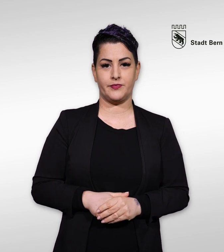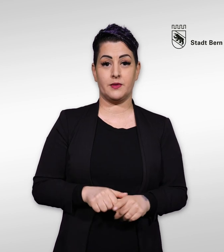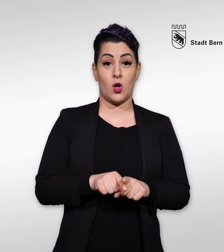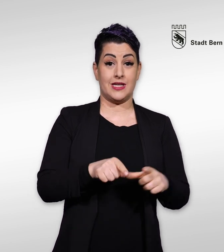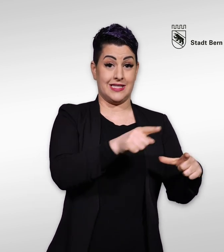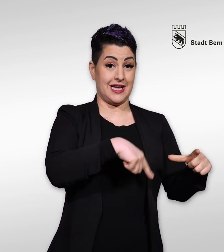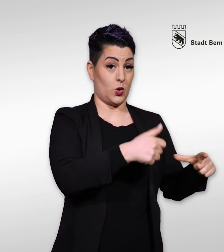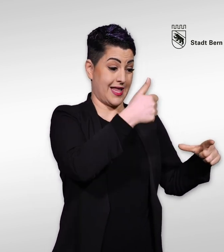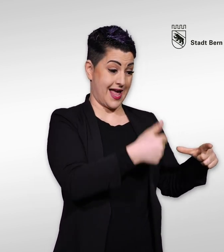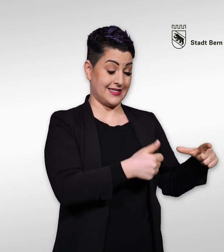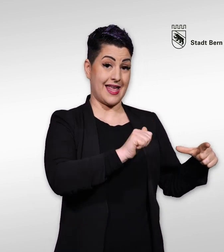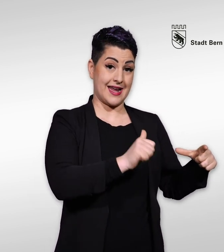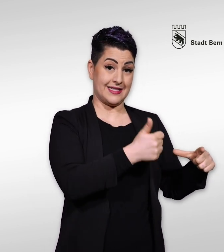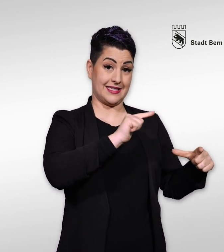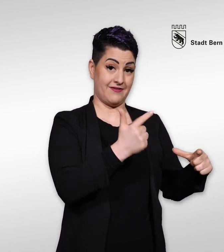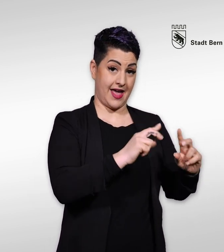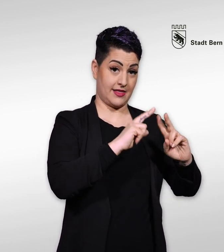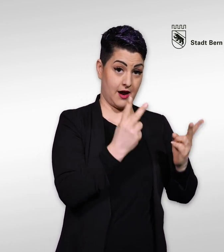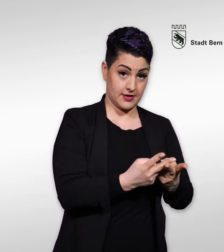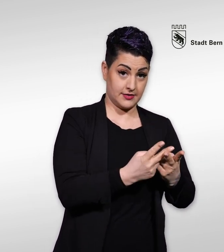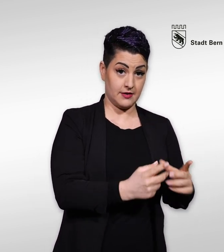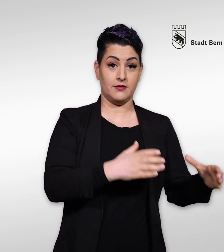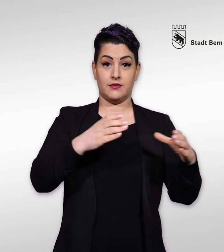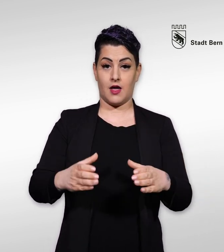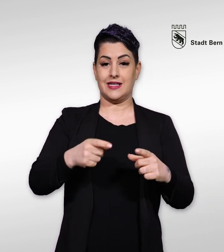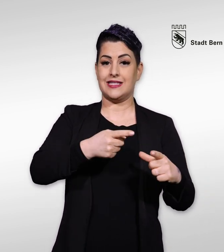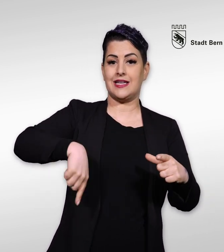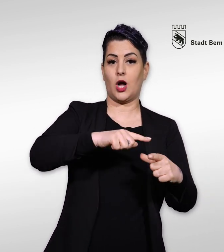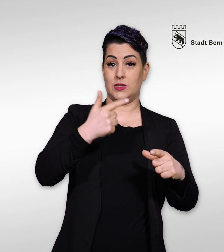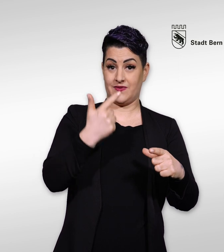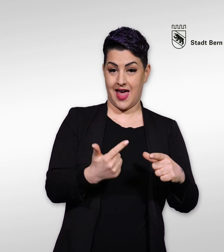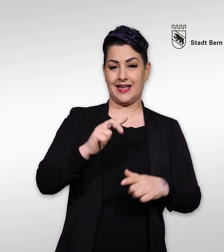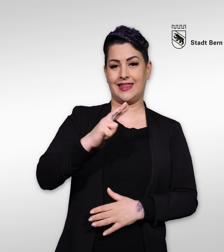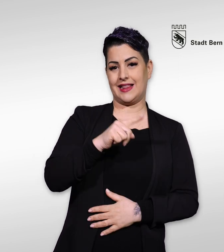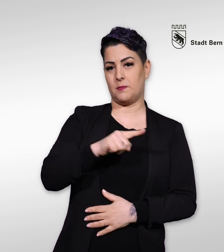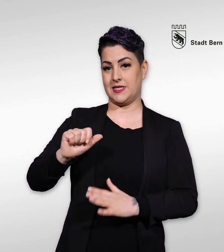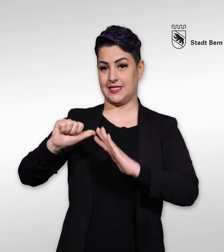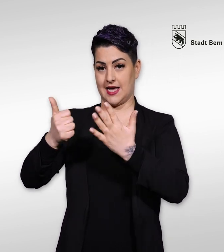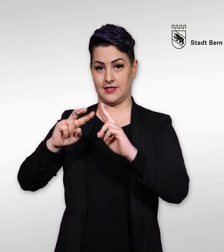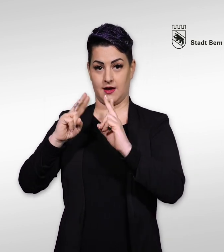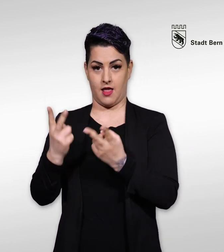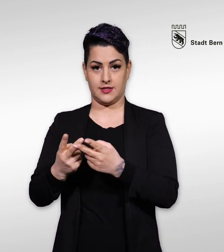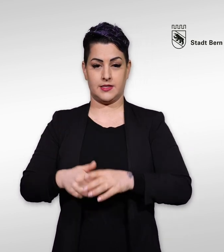• Zyklus 1: 1. und 2. Klasse • Zyklus 2: 3. bis 6. Klasse